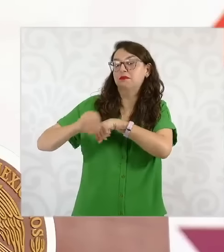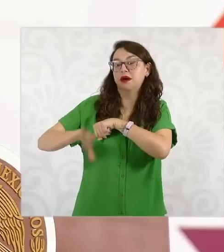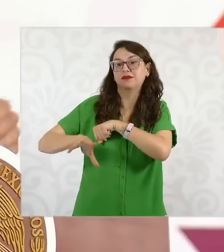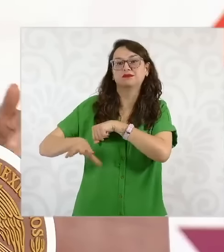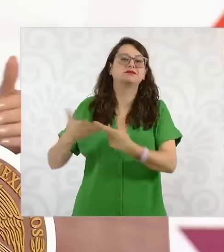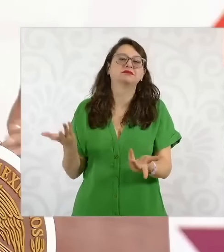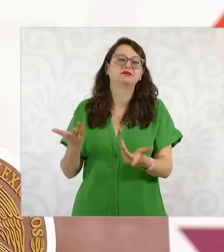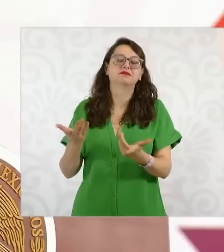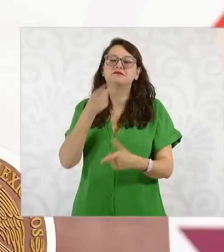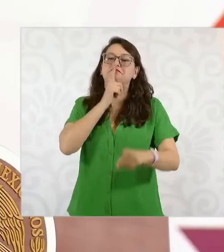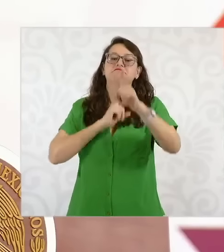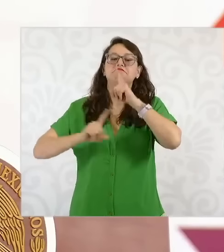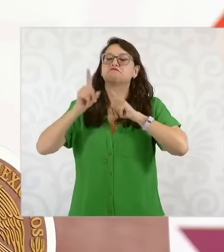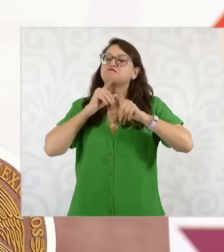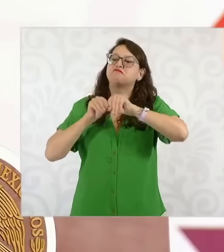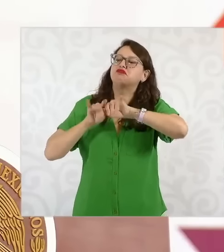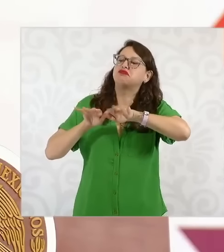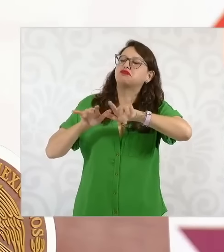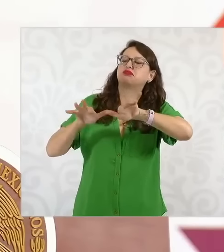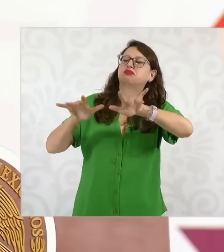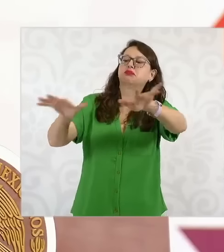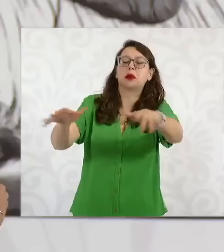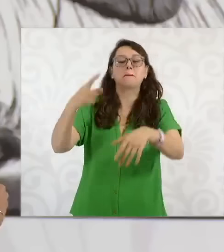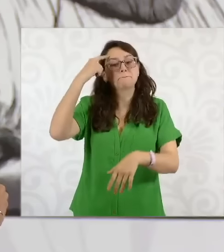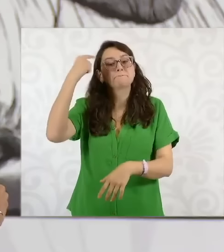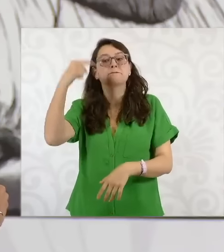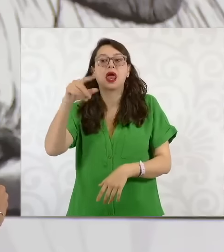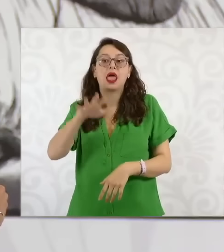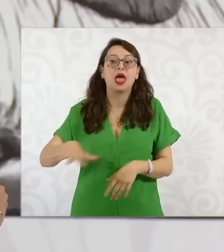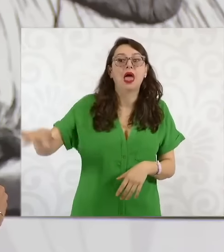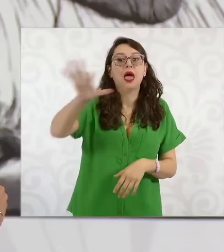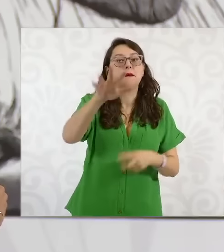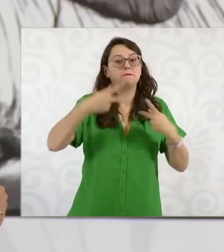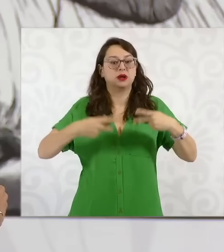y eso, el objetivo de ellos es generar opinión en contra del gobierno. Ese es su objetivo.